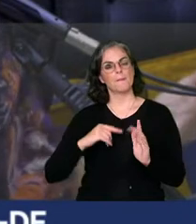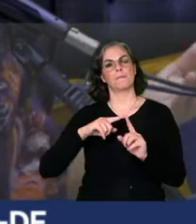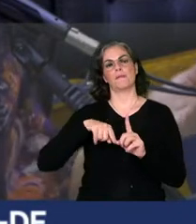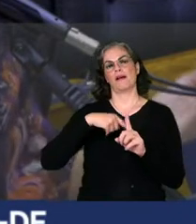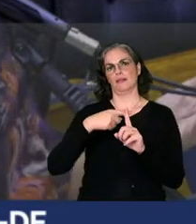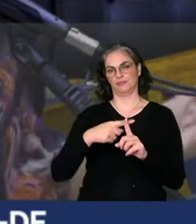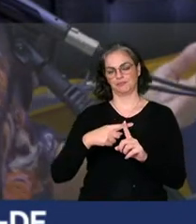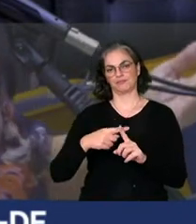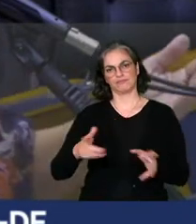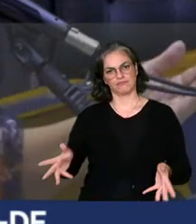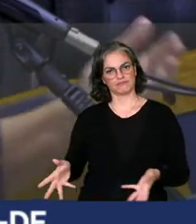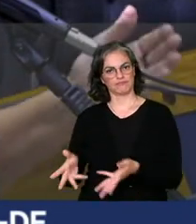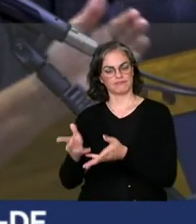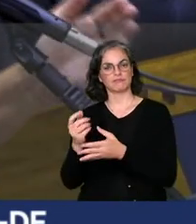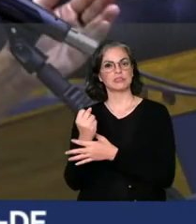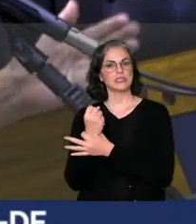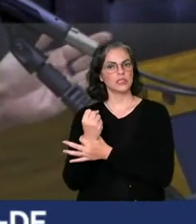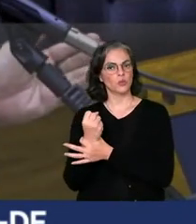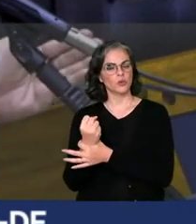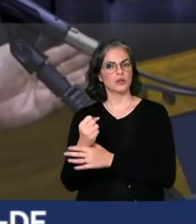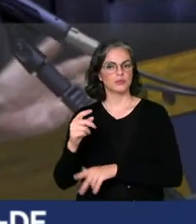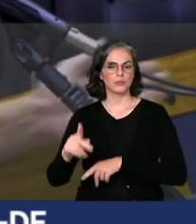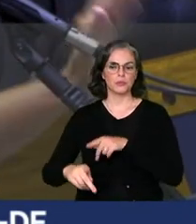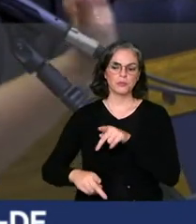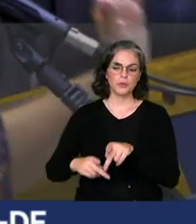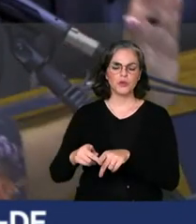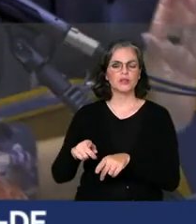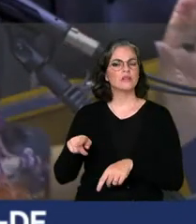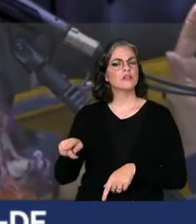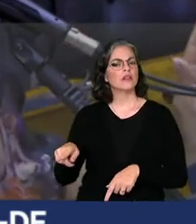E FORTALECIMENTO DE QUEM FAZ A SEGURANÇA PÚBLICA. SEGURANÇA PÚBLICA É FEITA POR HOMENS E MULHERES QUE